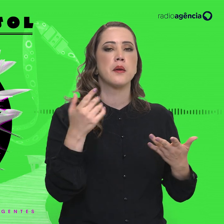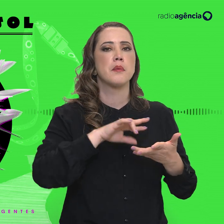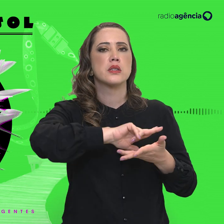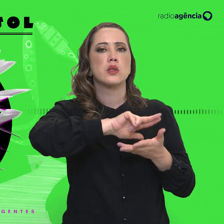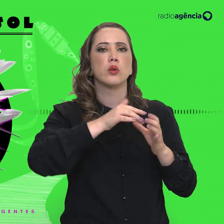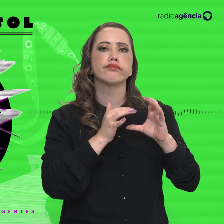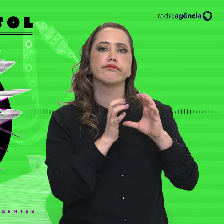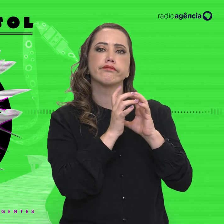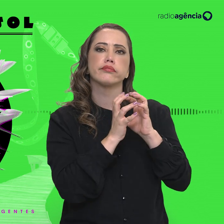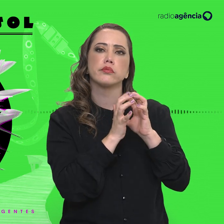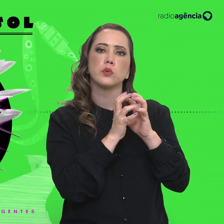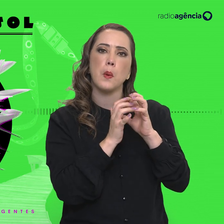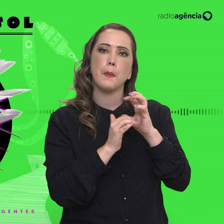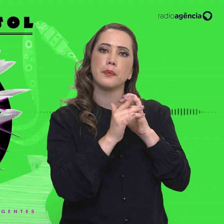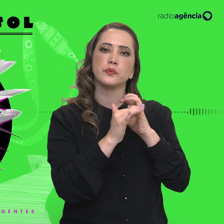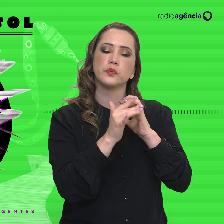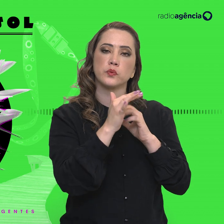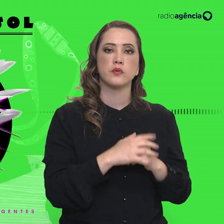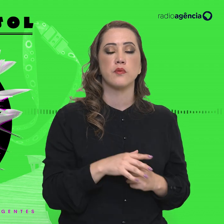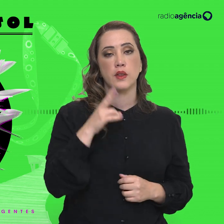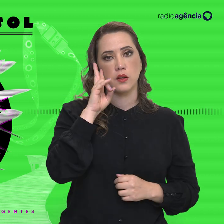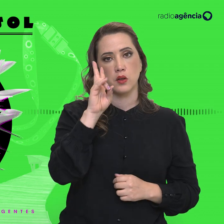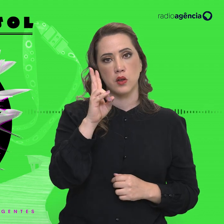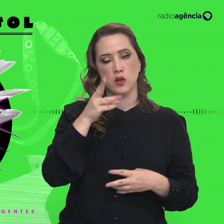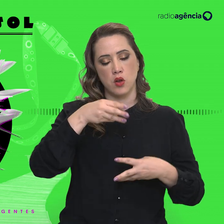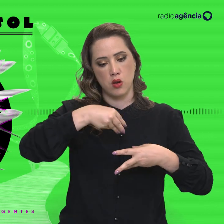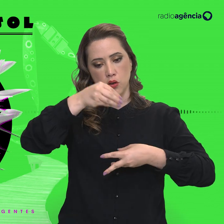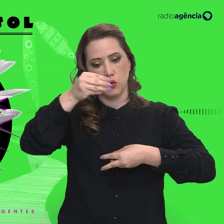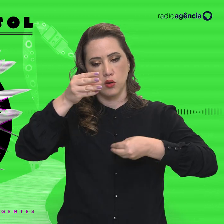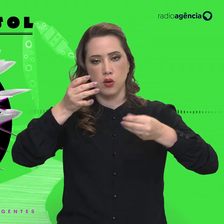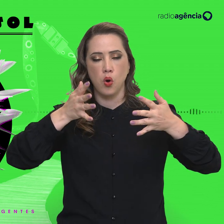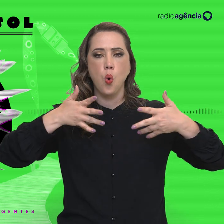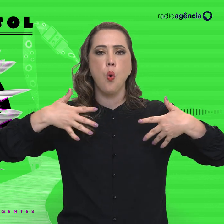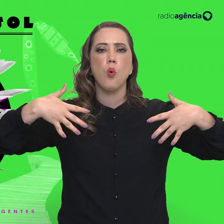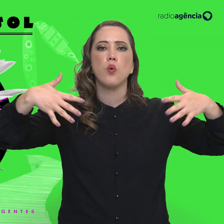escolhi um girassol com as pétalas levemente em movimento, inquietas.